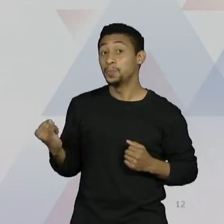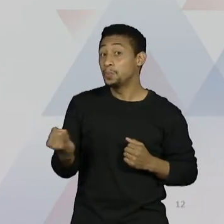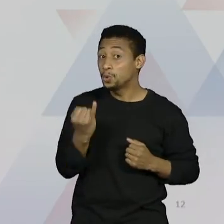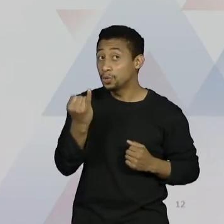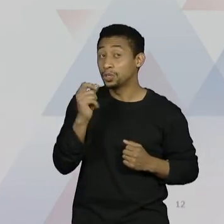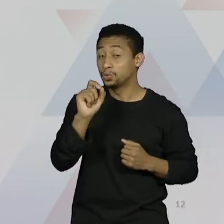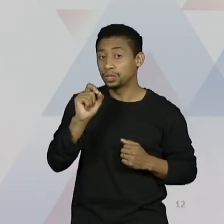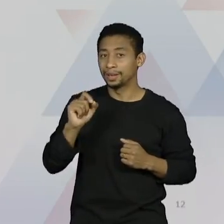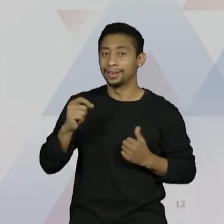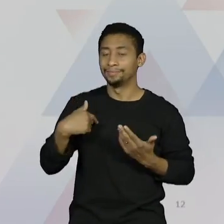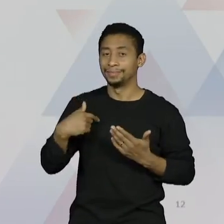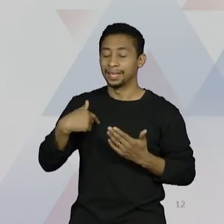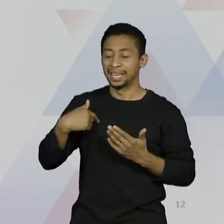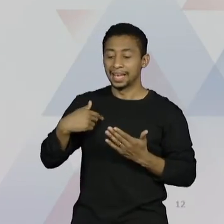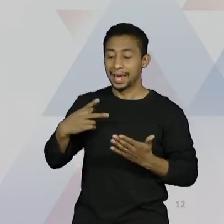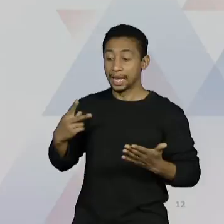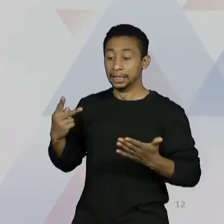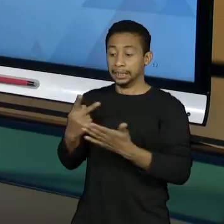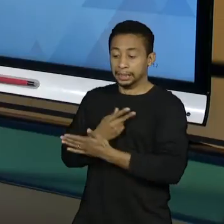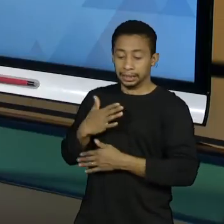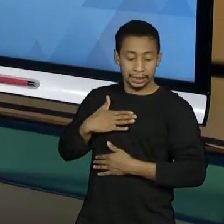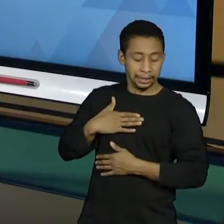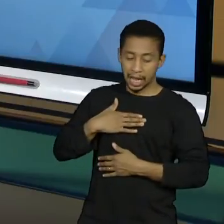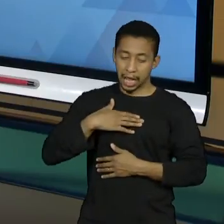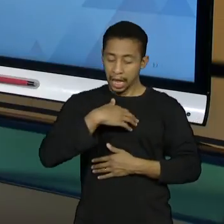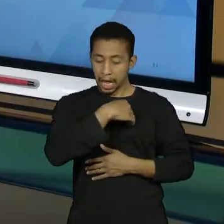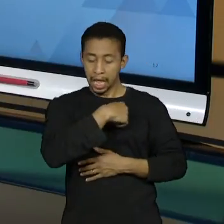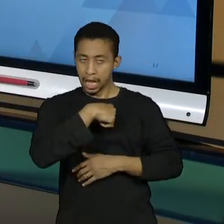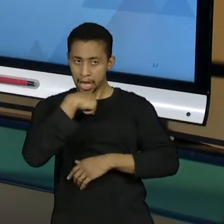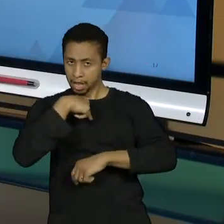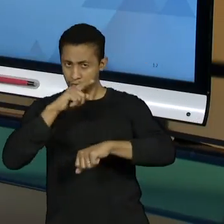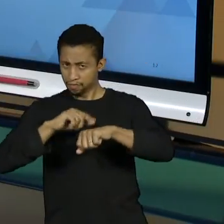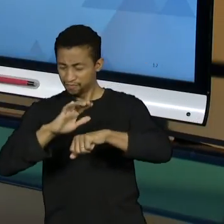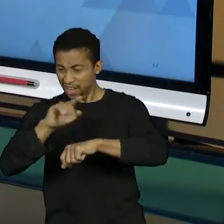CULPADOS", ESSA É A HORA QUE É A HORA QUE SENTAR, FALAR ASSIM: "AH, MAS O SISTEMA NÃO DEU CERTO PORQUE VOCÊ NÃO FEZ", NÃO! NÃO É HORA DE